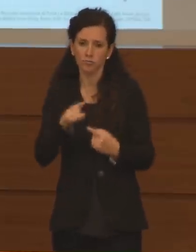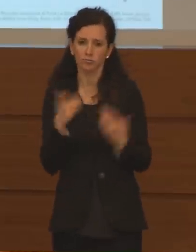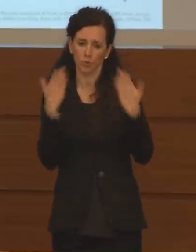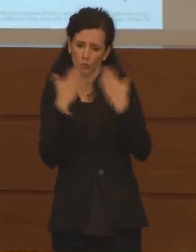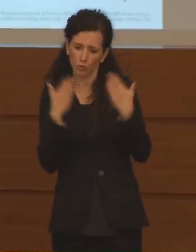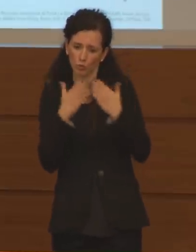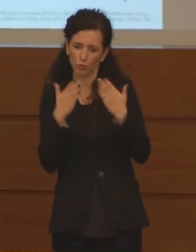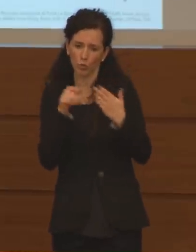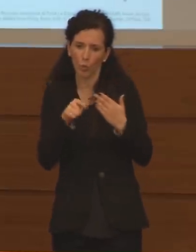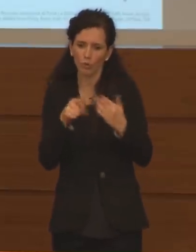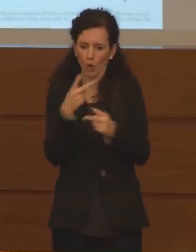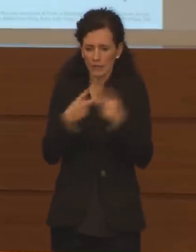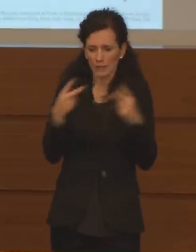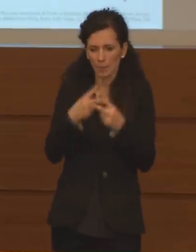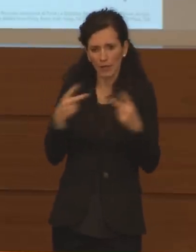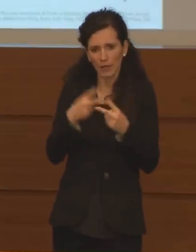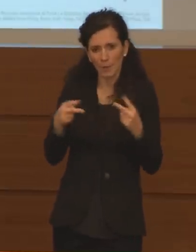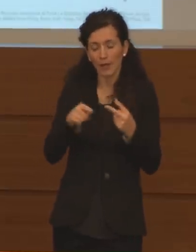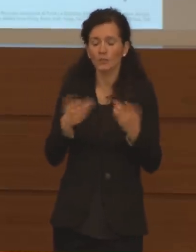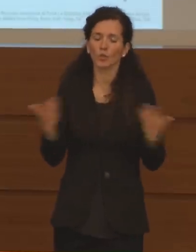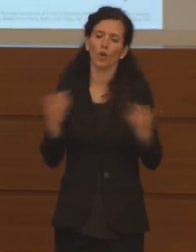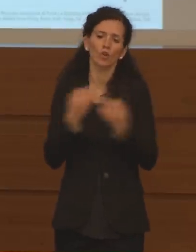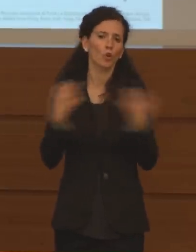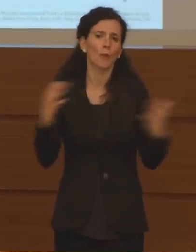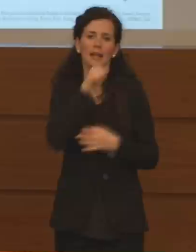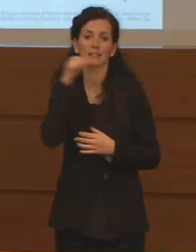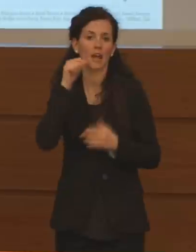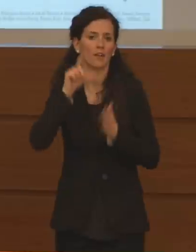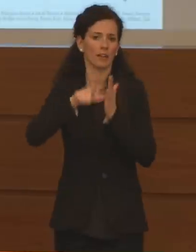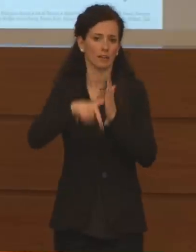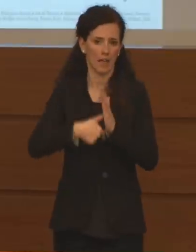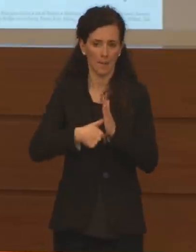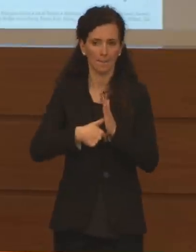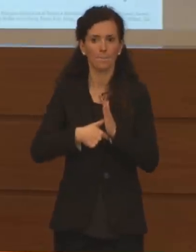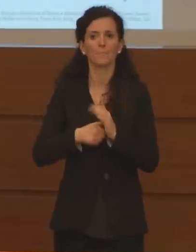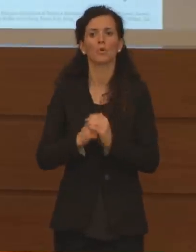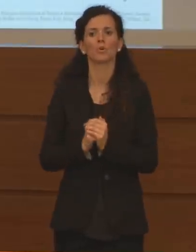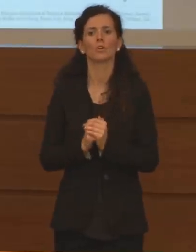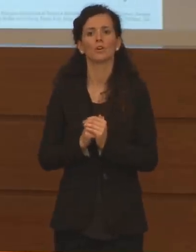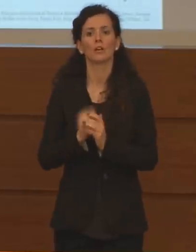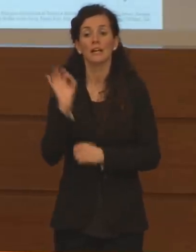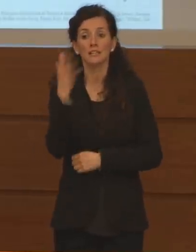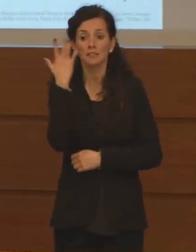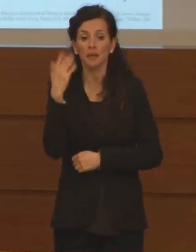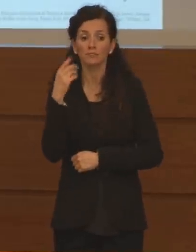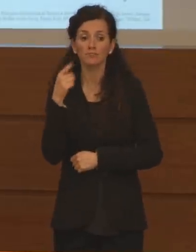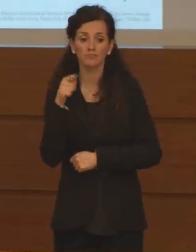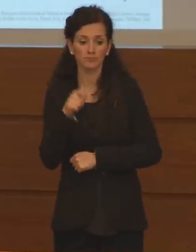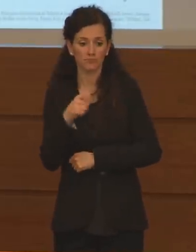sperimentazioni prendono del tempo, dopo di che se avessimo un vaccino efficace e